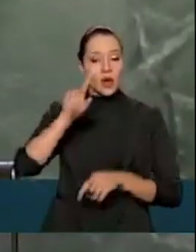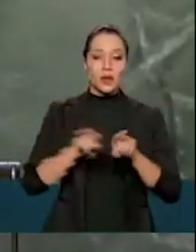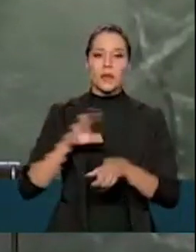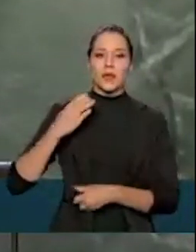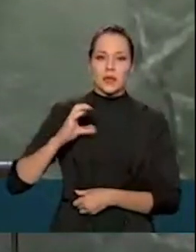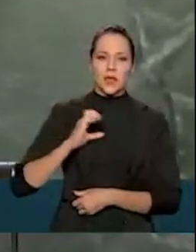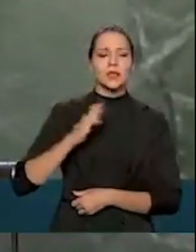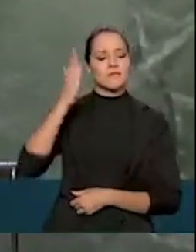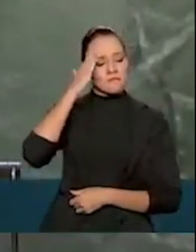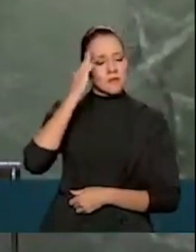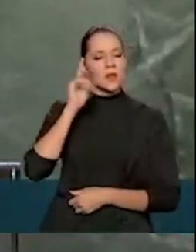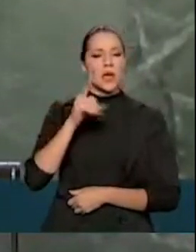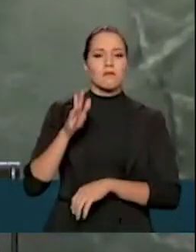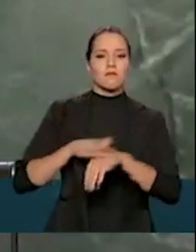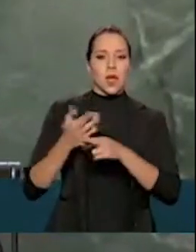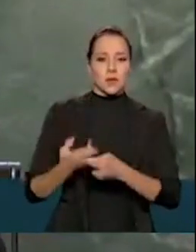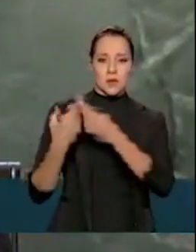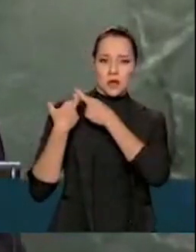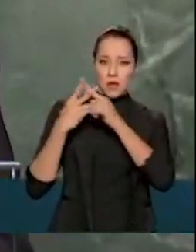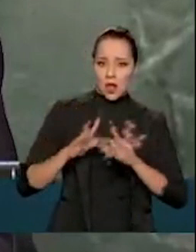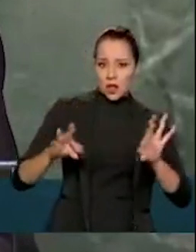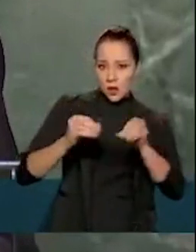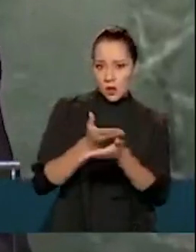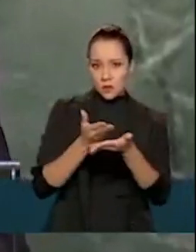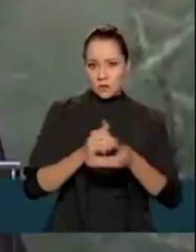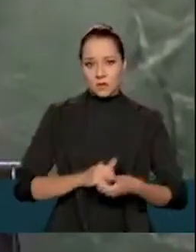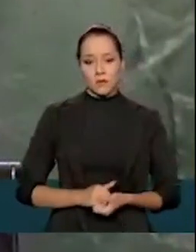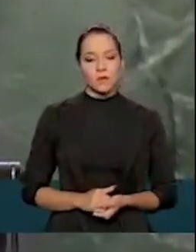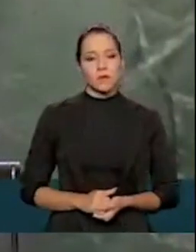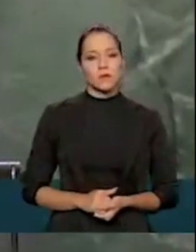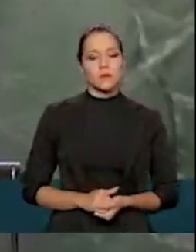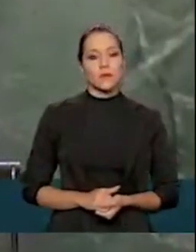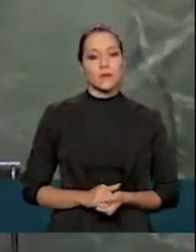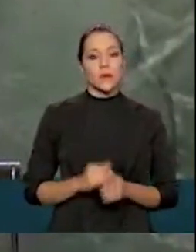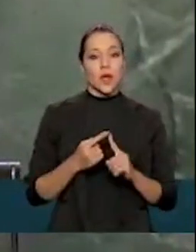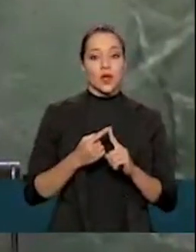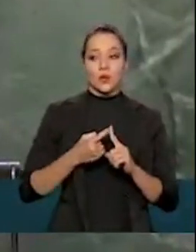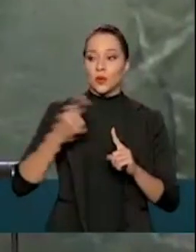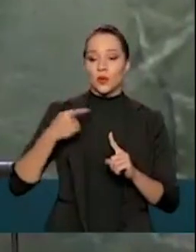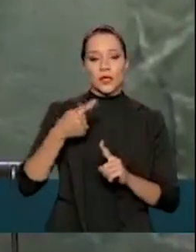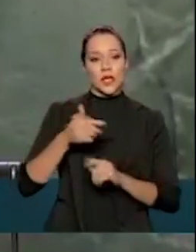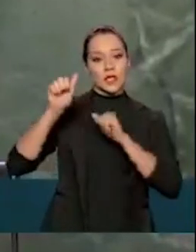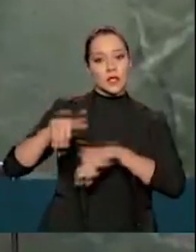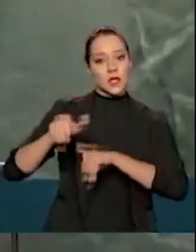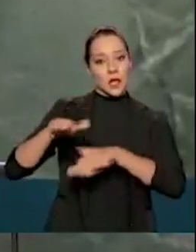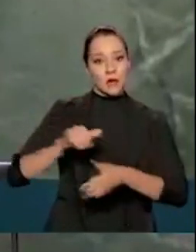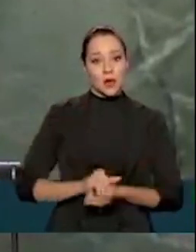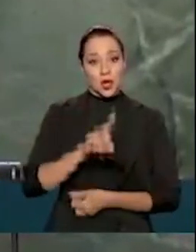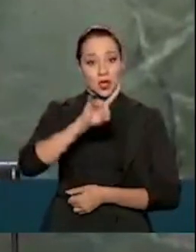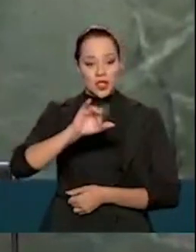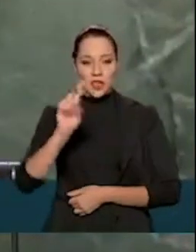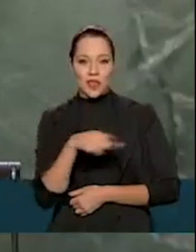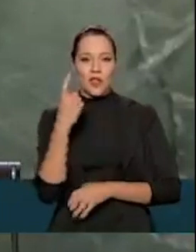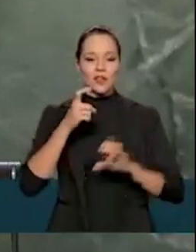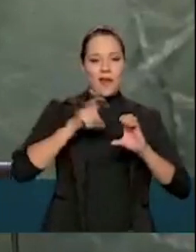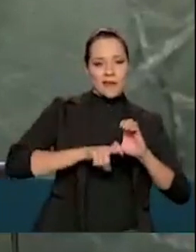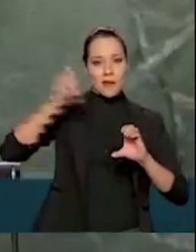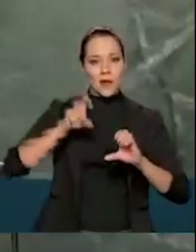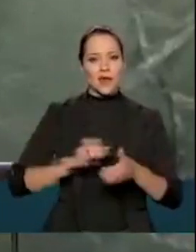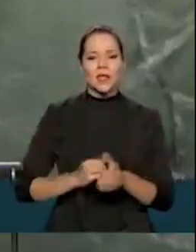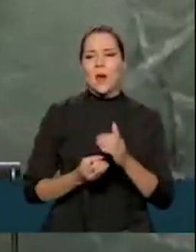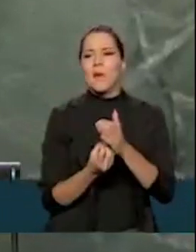saberão responsabilizar a todos e no último Sete de Setembro data da nossa Independência milhões de